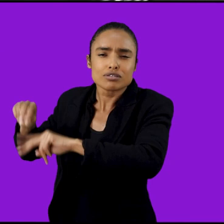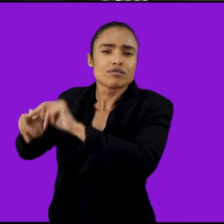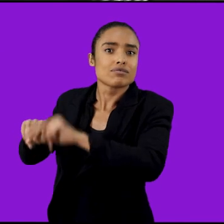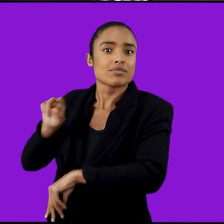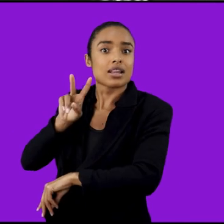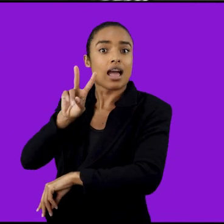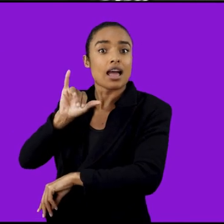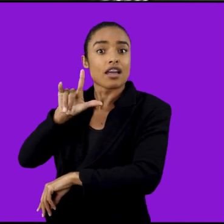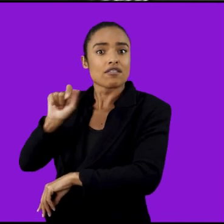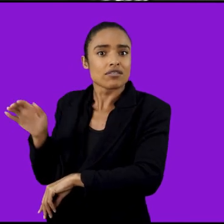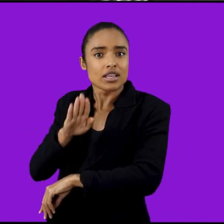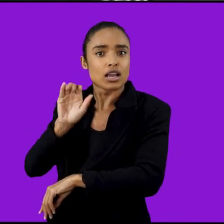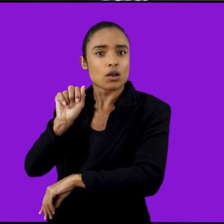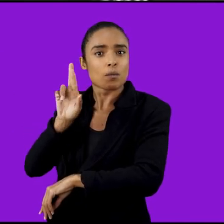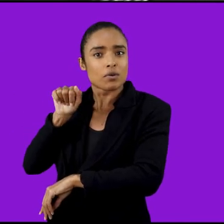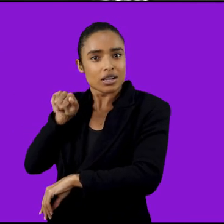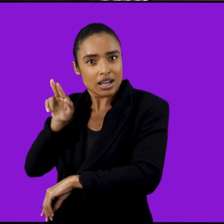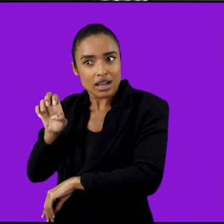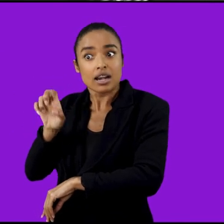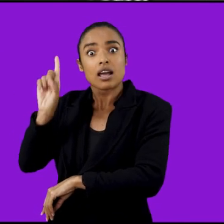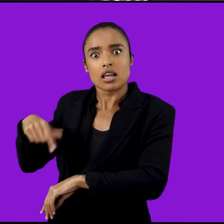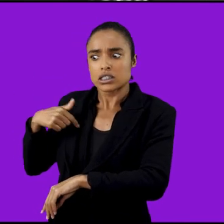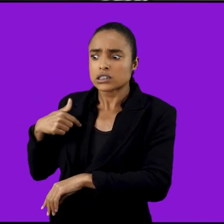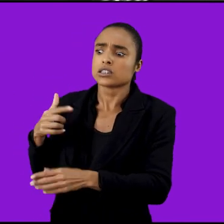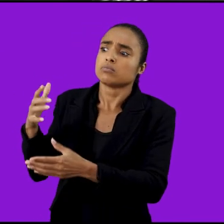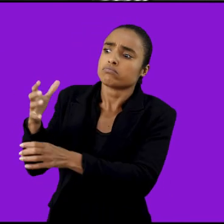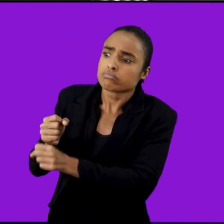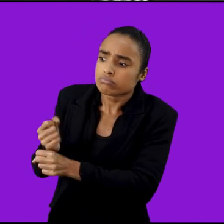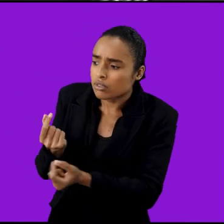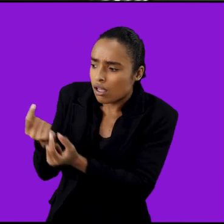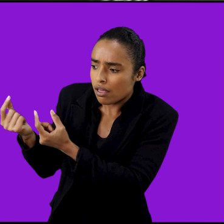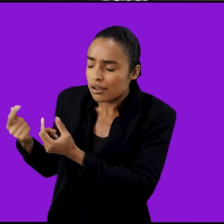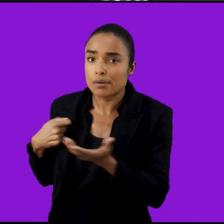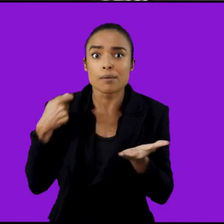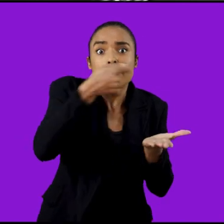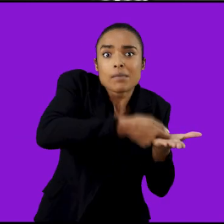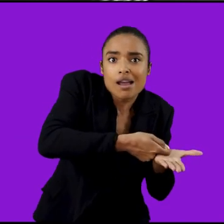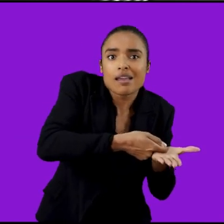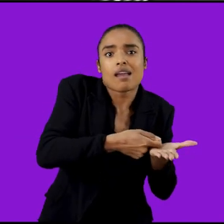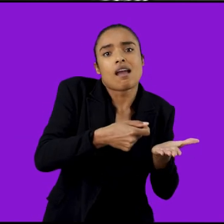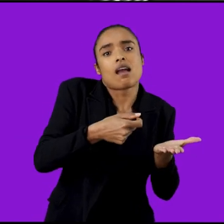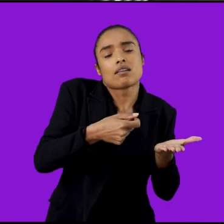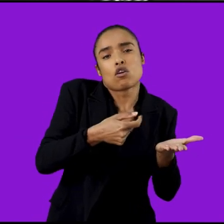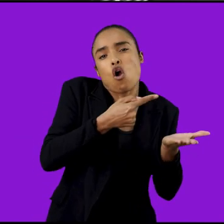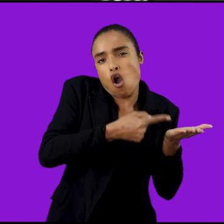o dinheiro e foi lá e pagou os 10% de reserva do espaço do Anhembi. Assim, eu lembro que eu paguei a reserva e parcelei, tipo o carnêzinho ?